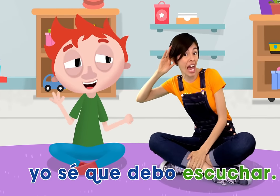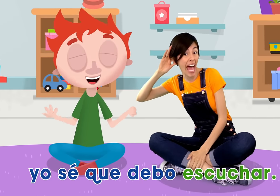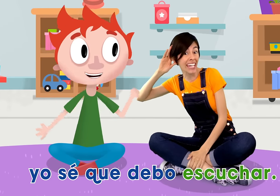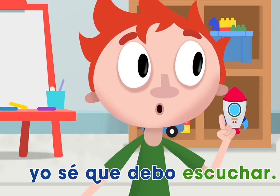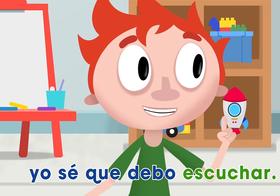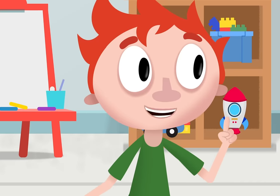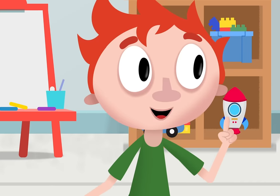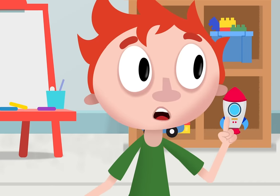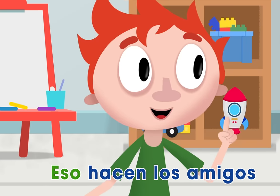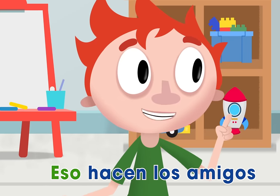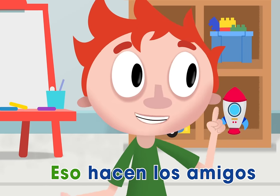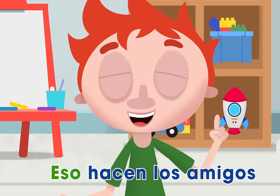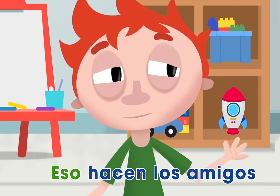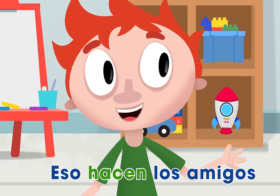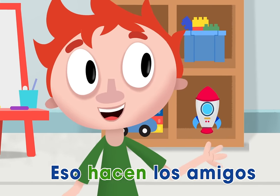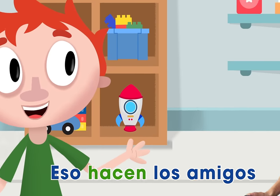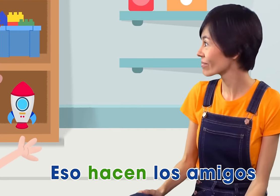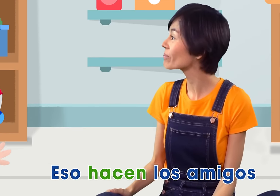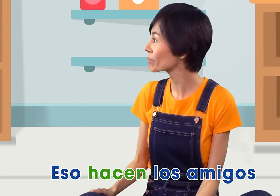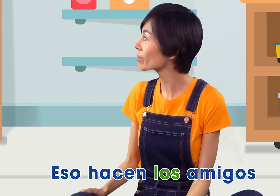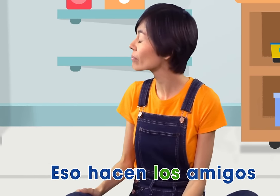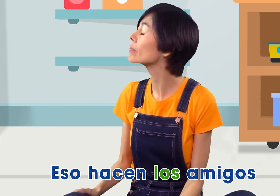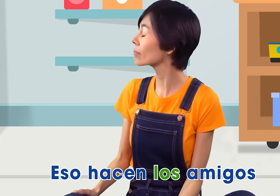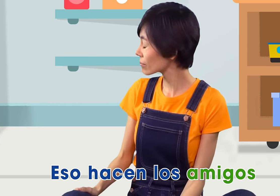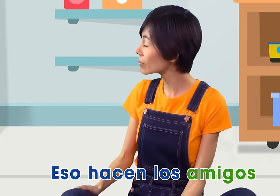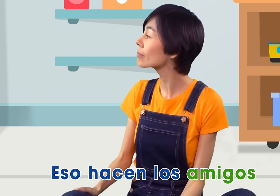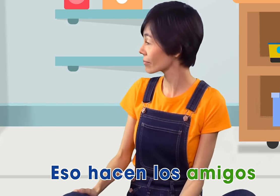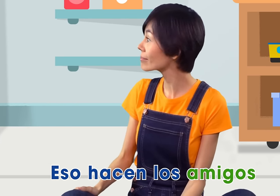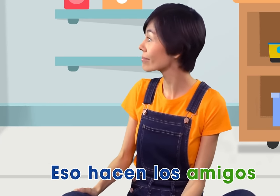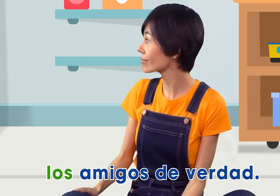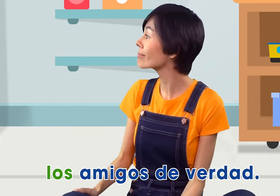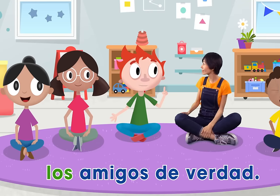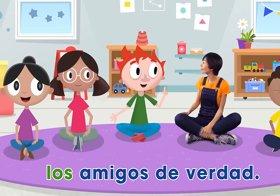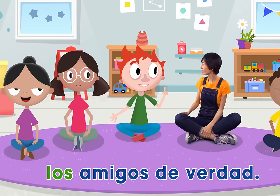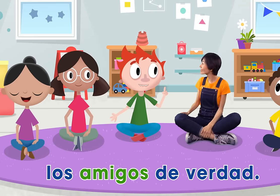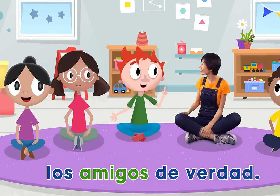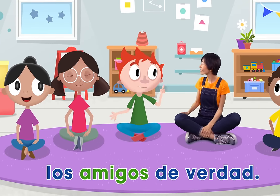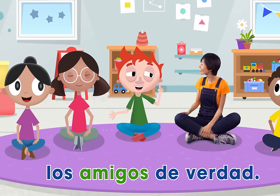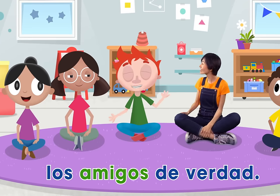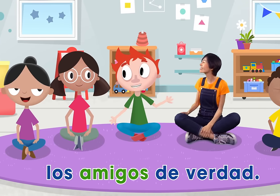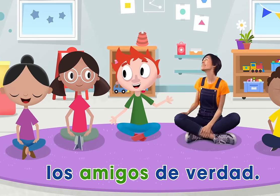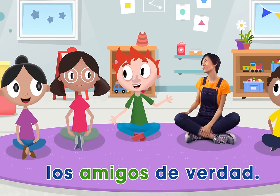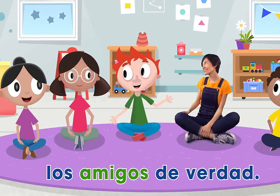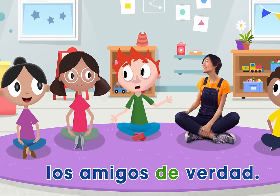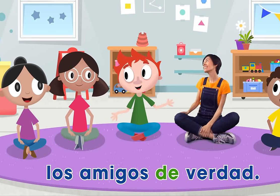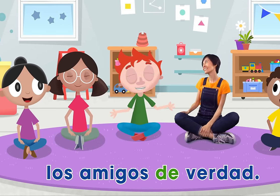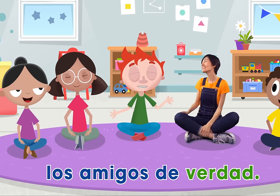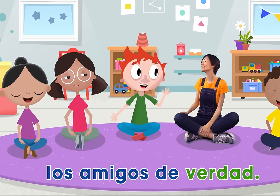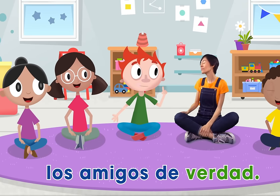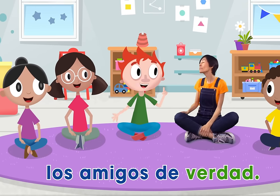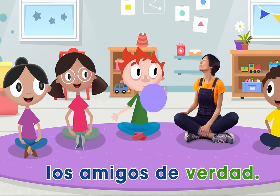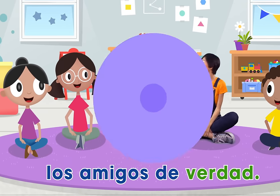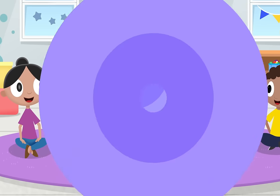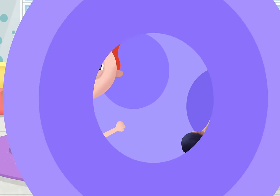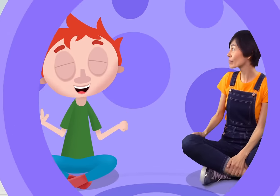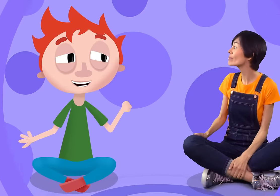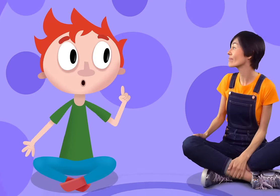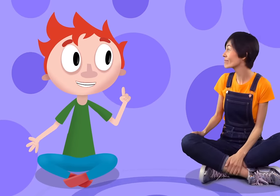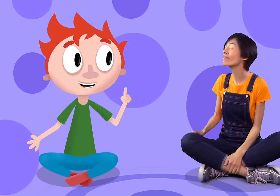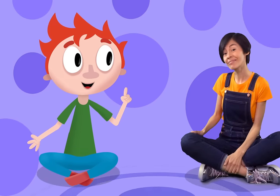Soy amable con mis amigos.